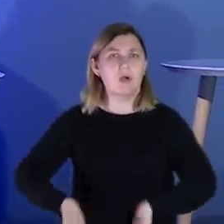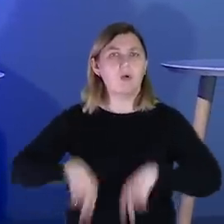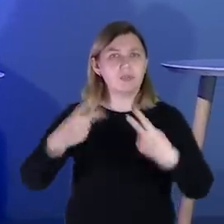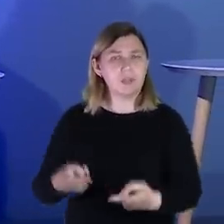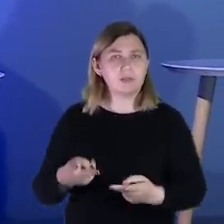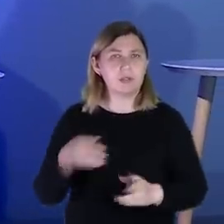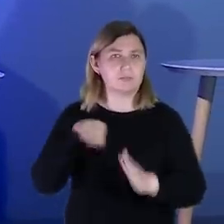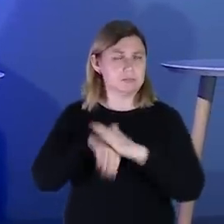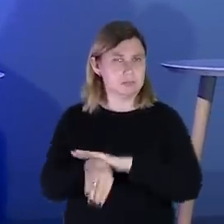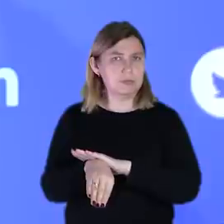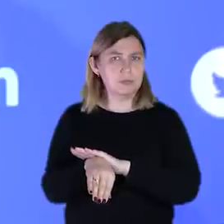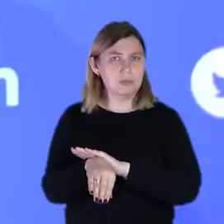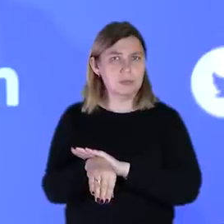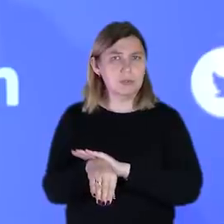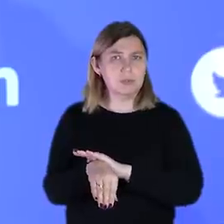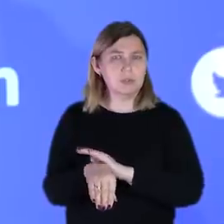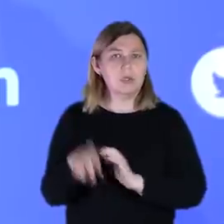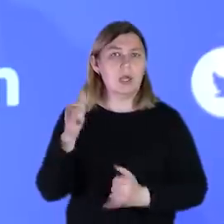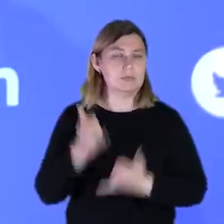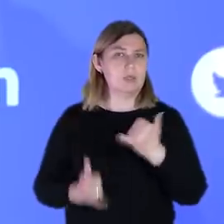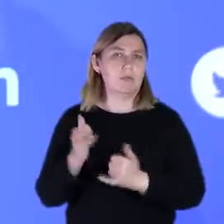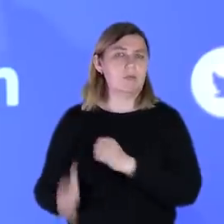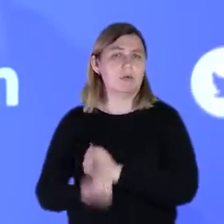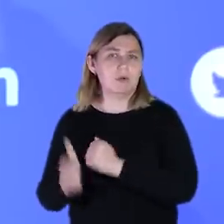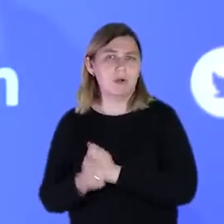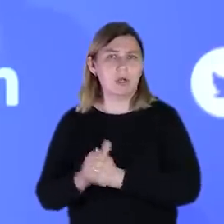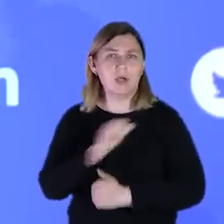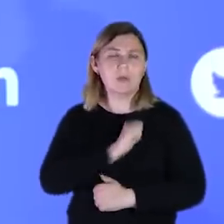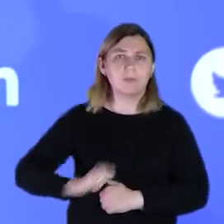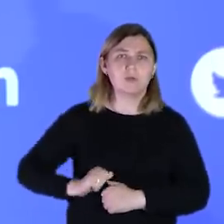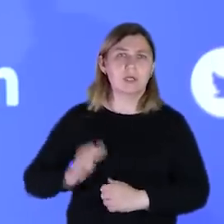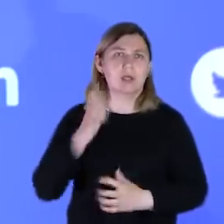w części zdekomponowane. Jeśli chodzi o Samodzielne Referaty Informacyjne,